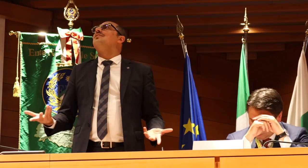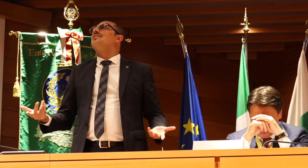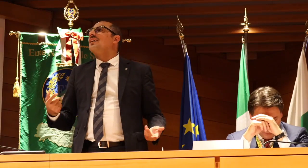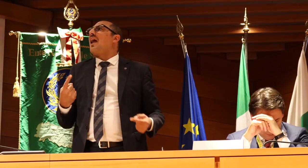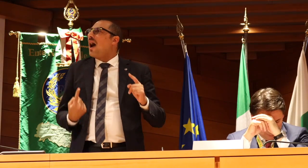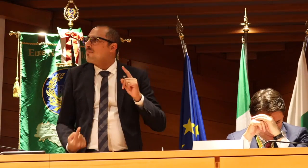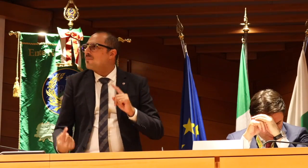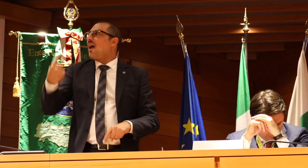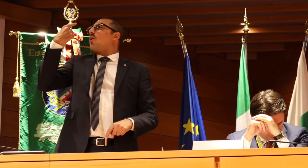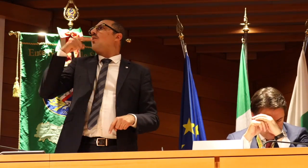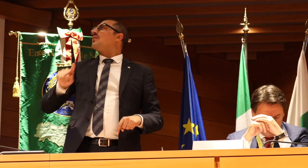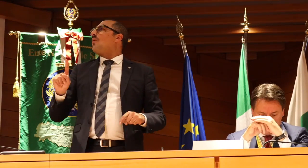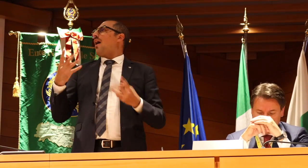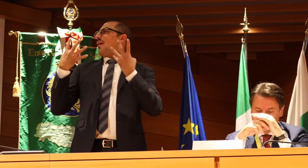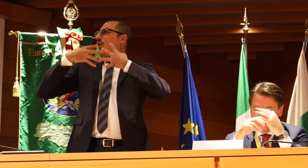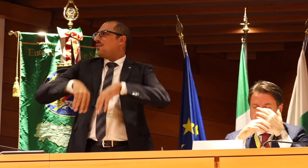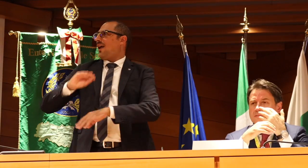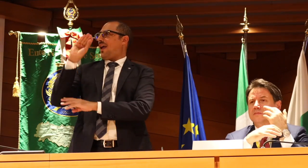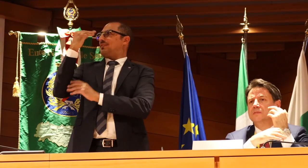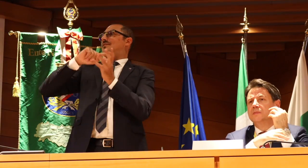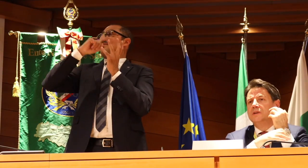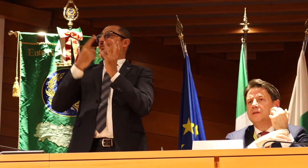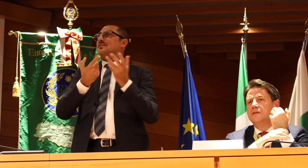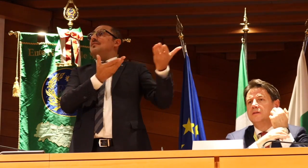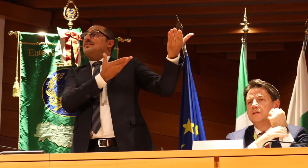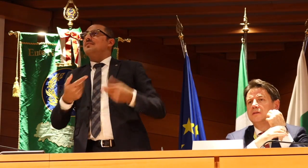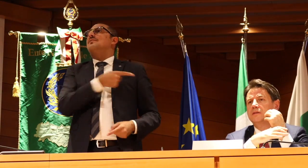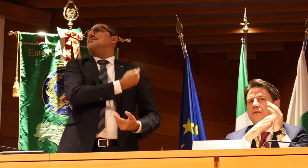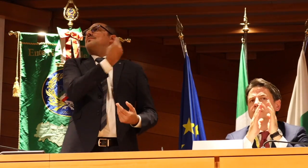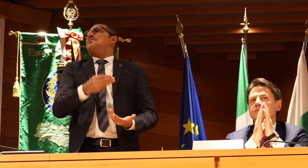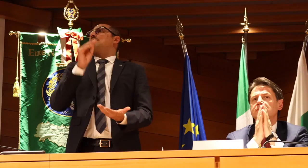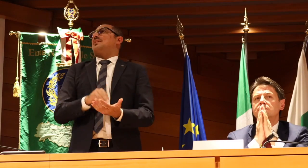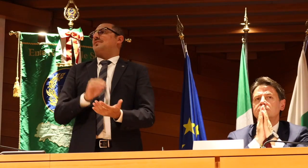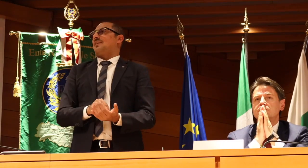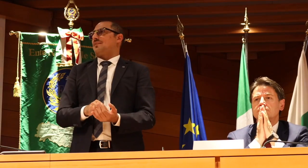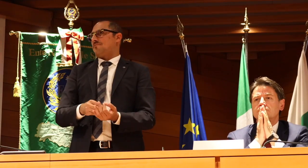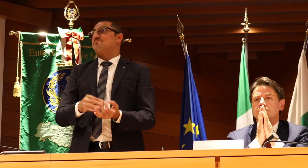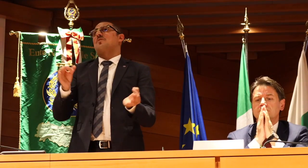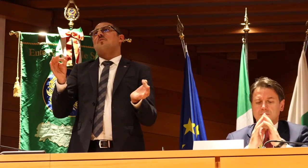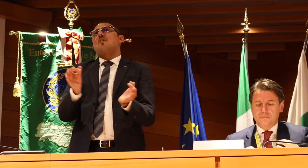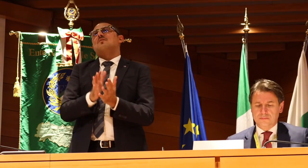Oggi, per la prima volta nella Giornata Mondiale del Sordo, è qui con noi il Presidente del Consiglio.